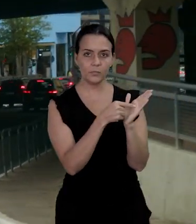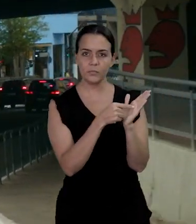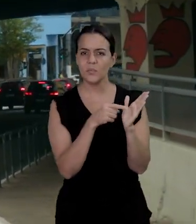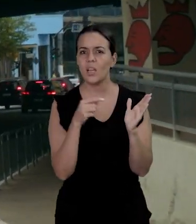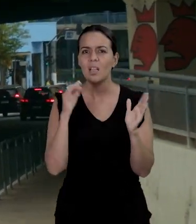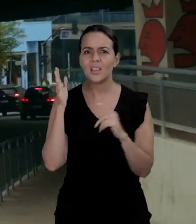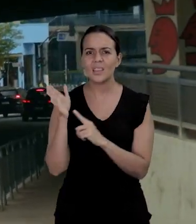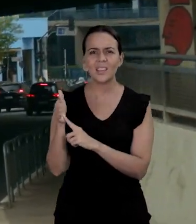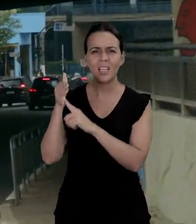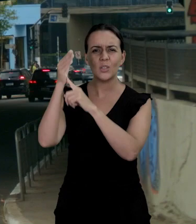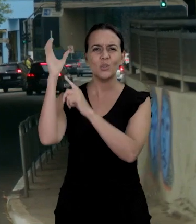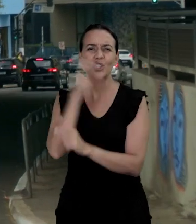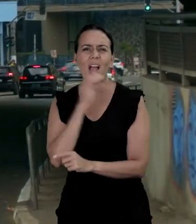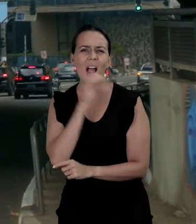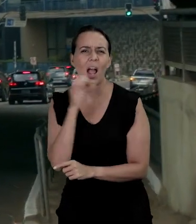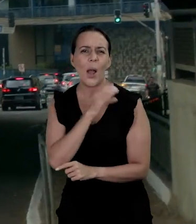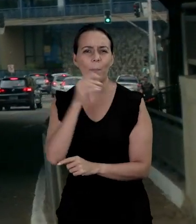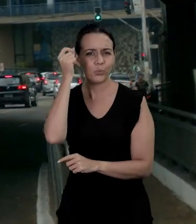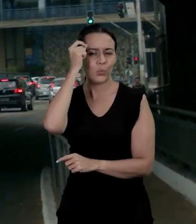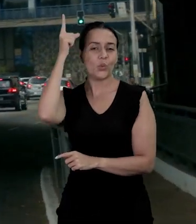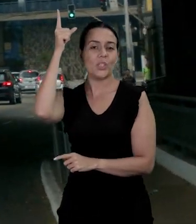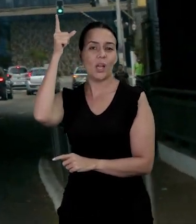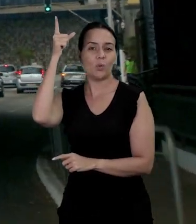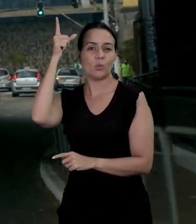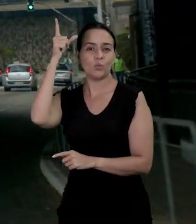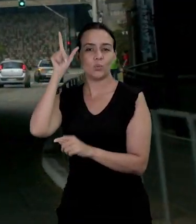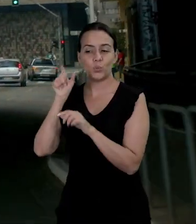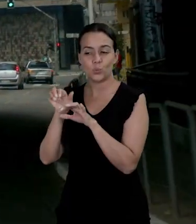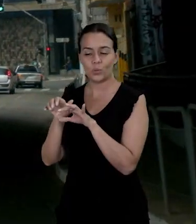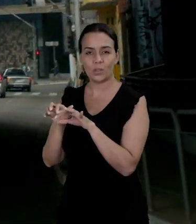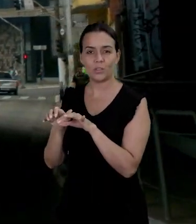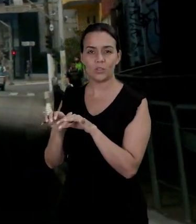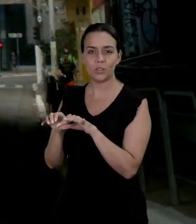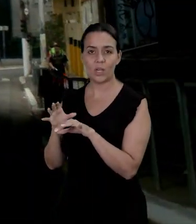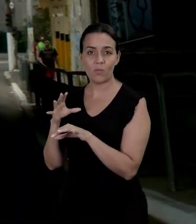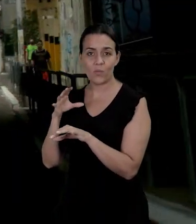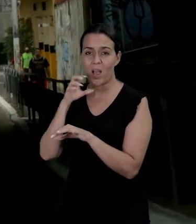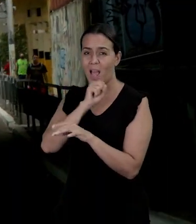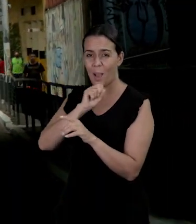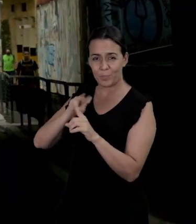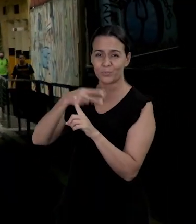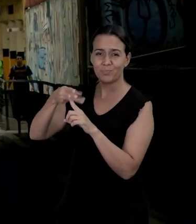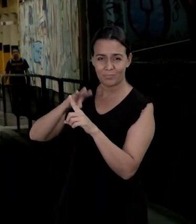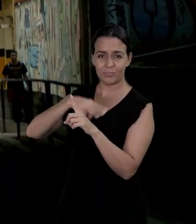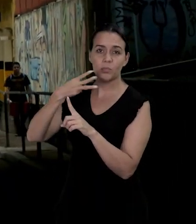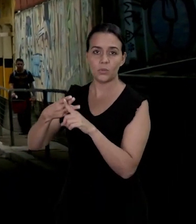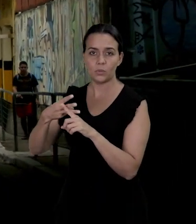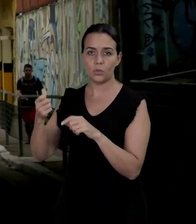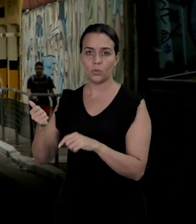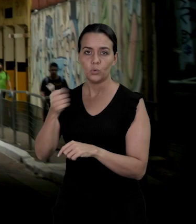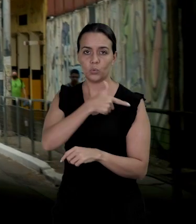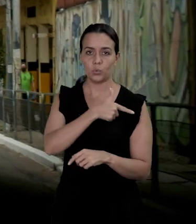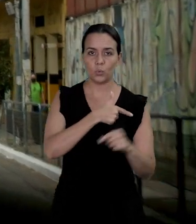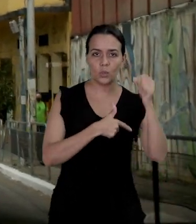da tecnologia e da cultura digital, ela estava muito mais rápida do que a capacidade da cultura de